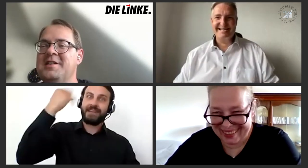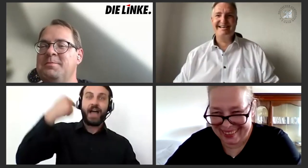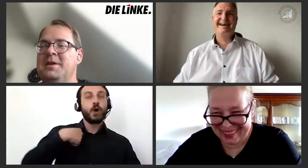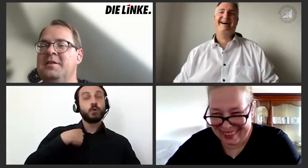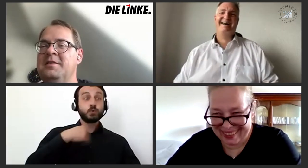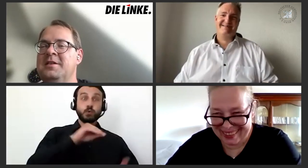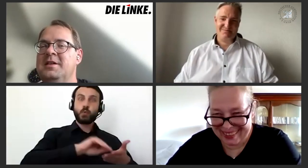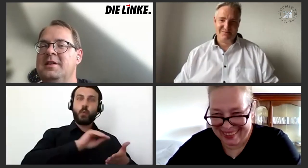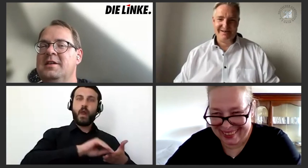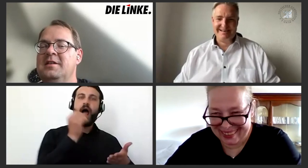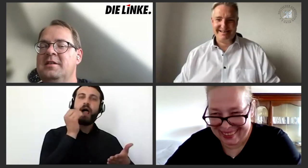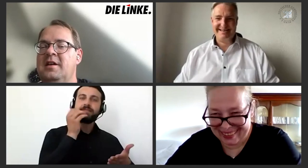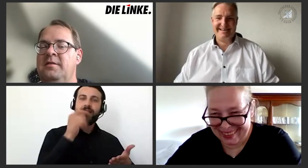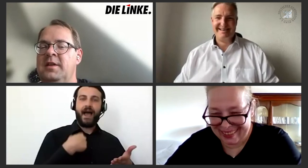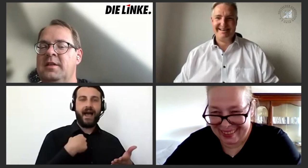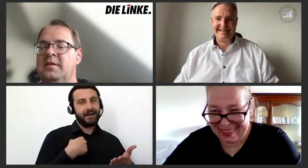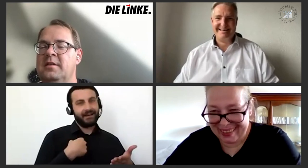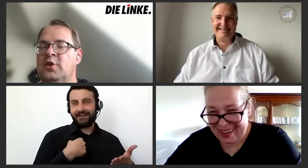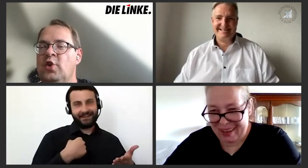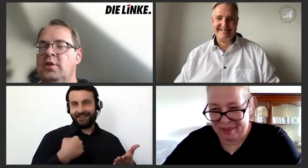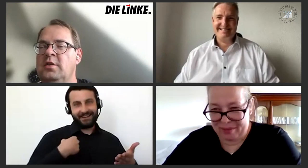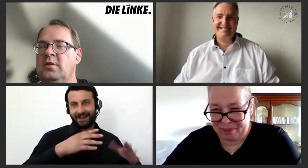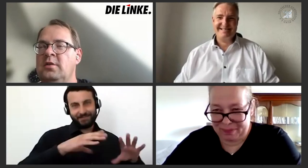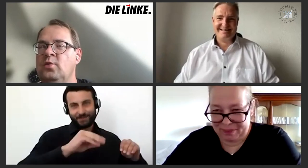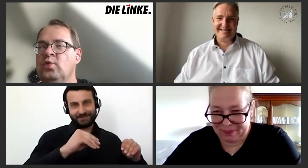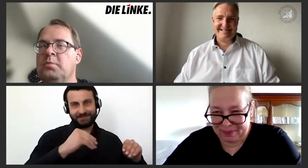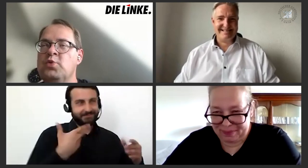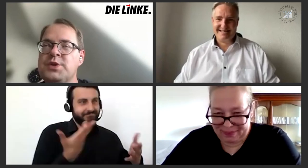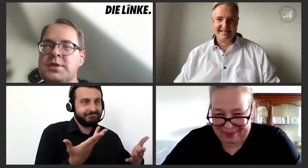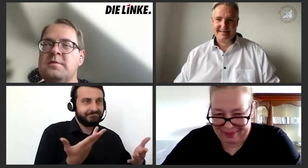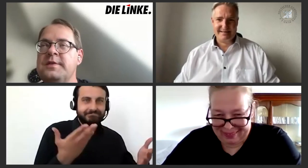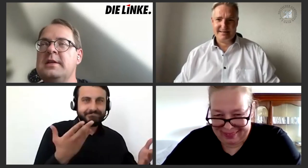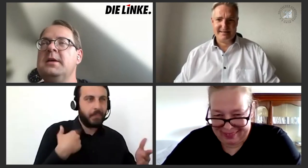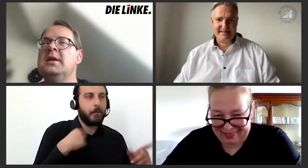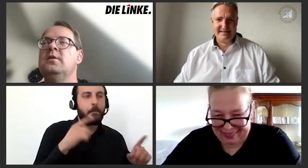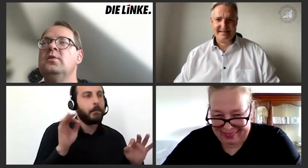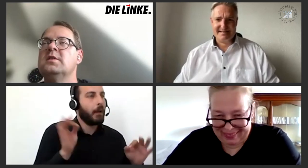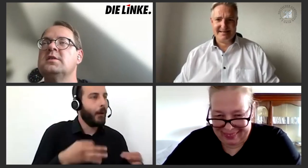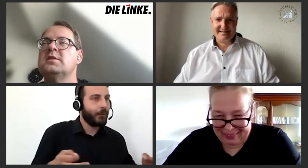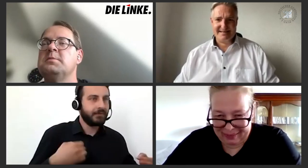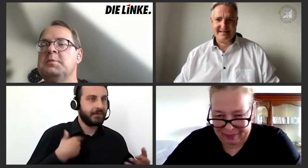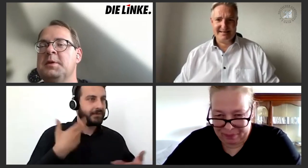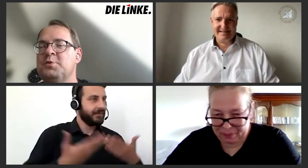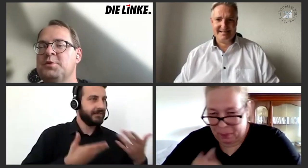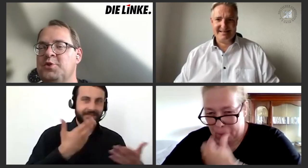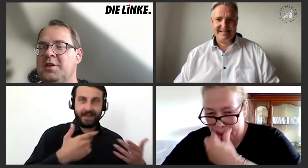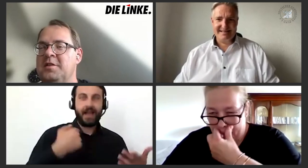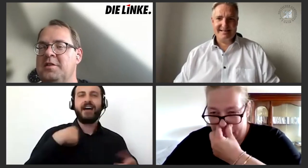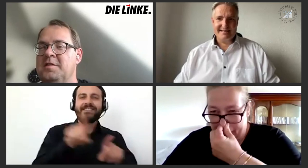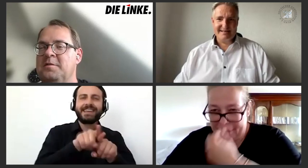es im schulischen Alltag nicht mehr anwenden können oder müssen viel mehr und das ist wie